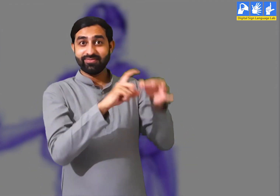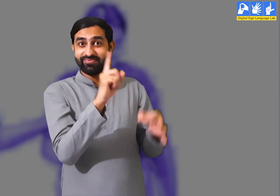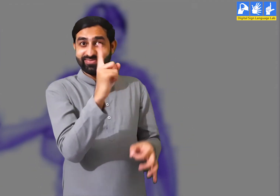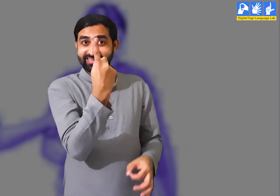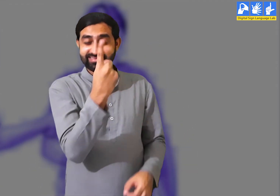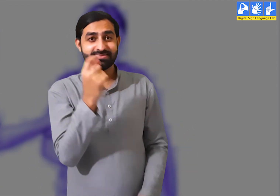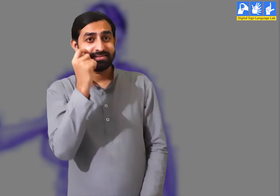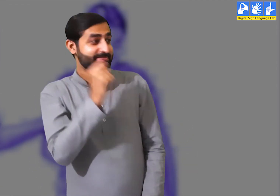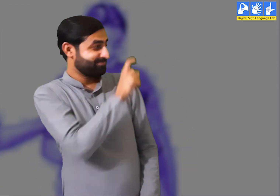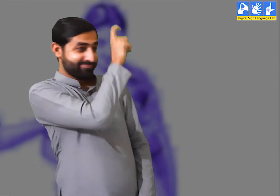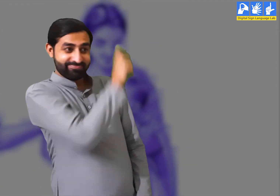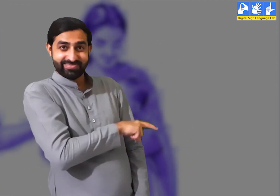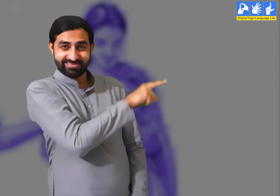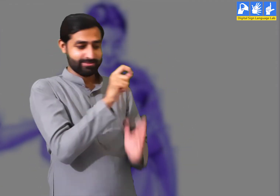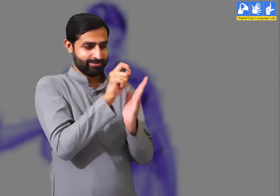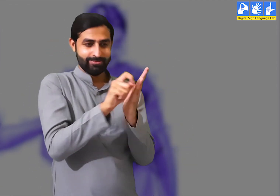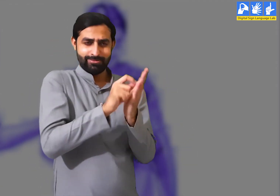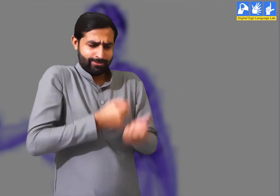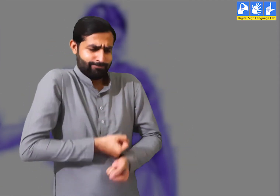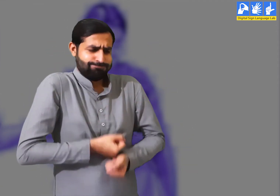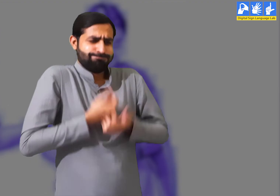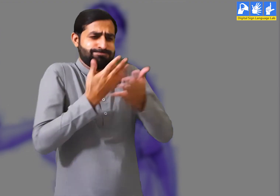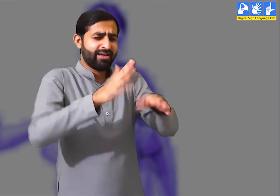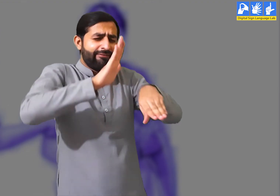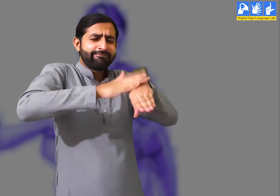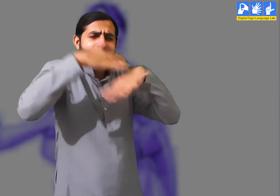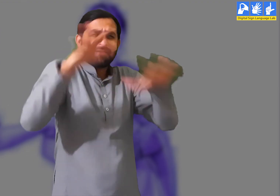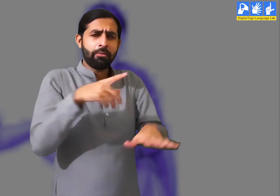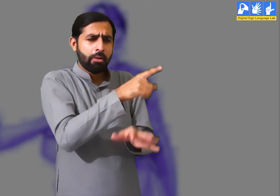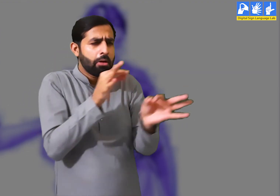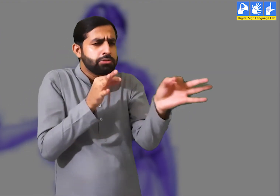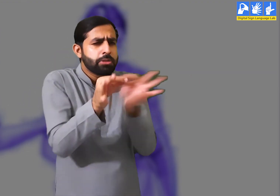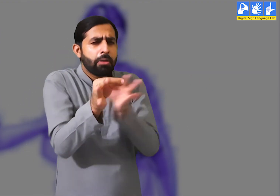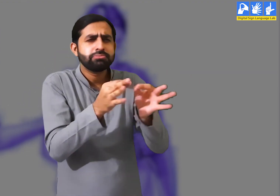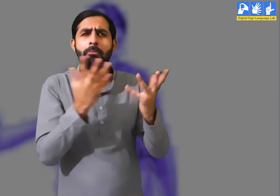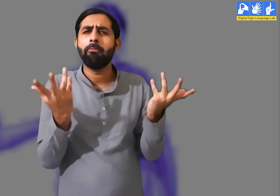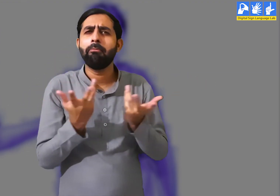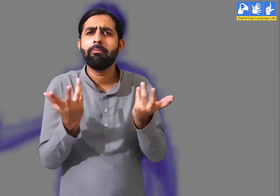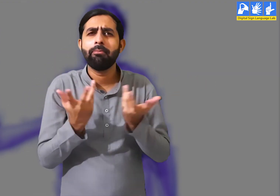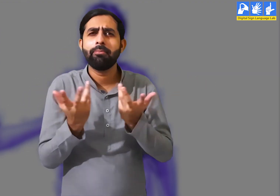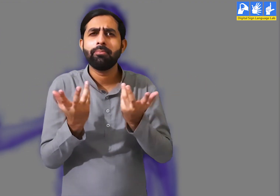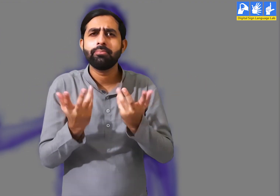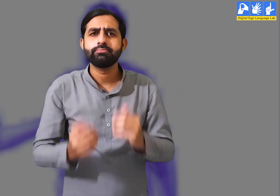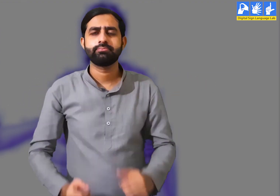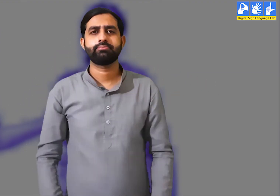प्रश्न-१ इस कविता में कवि अपने अनुभवों के बारे में क्या बता रहे हैं ?